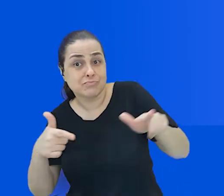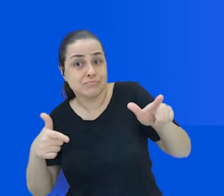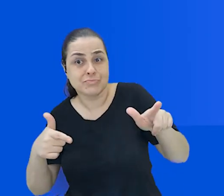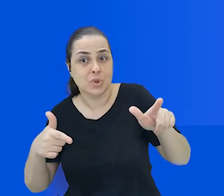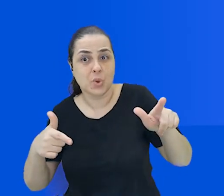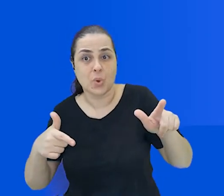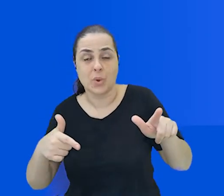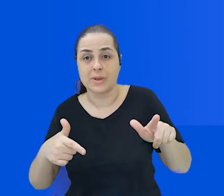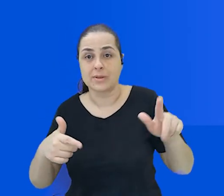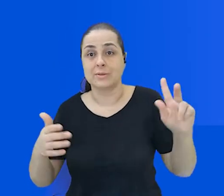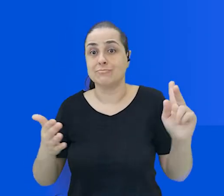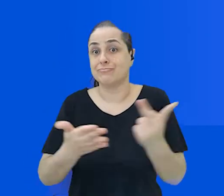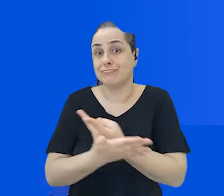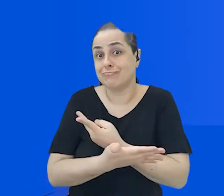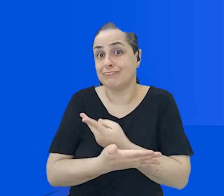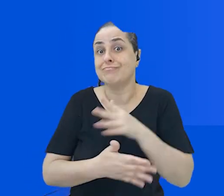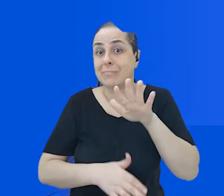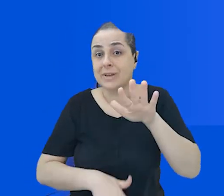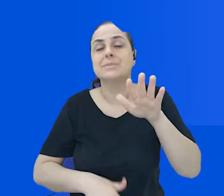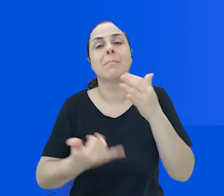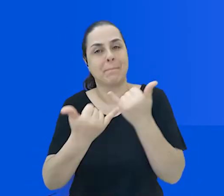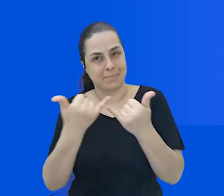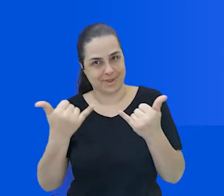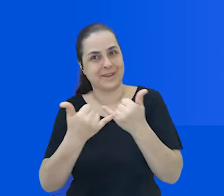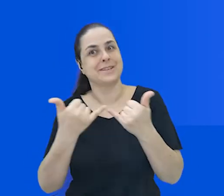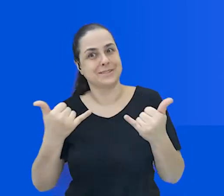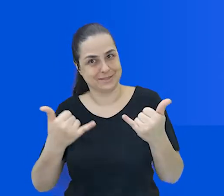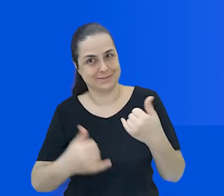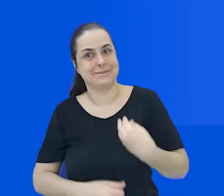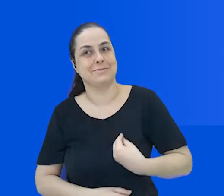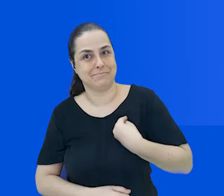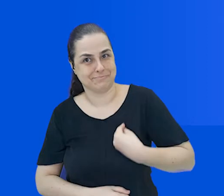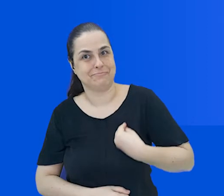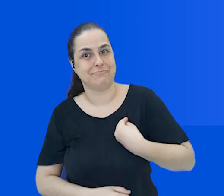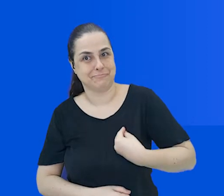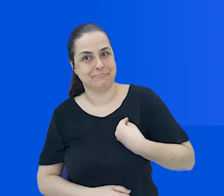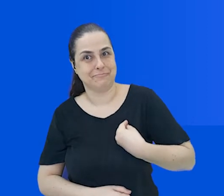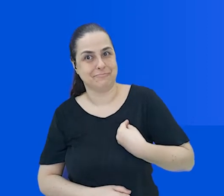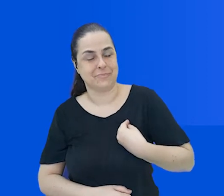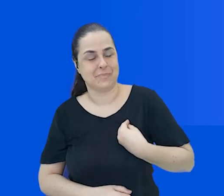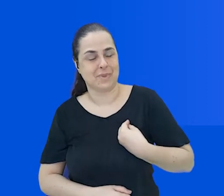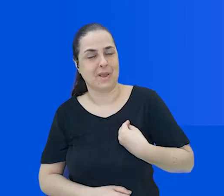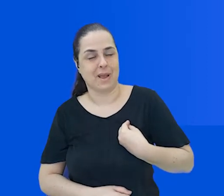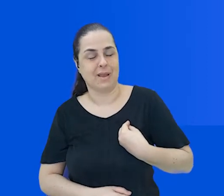Mas a gente vive emoções muito parecidas e é através dessas emoções que a gente se conecta.